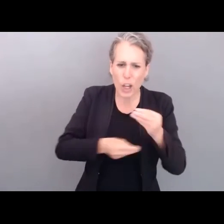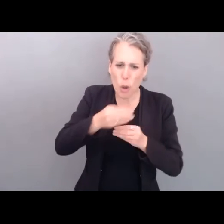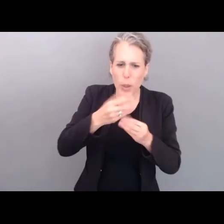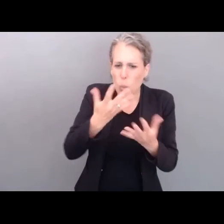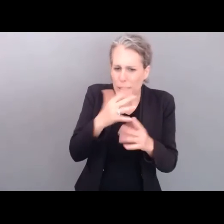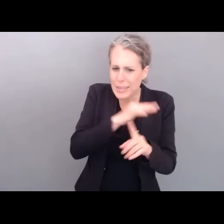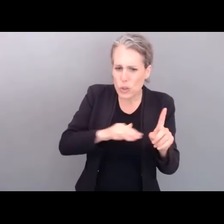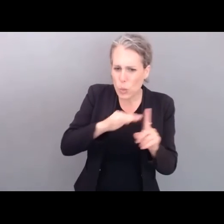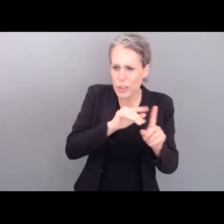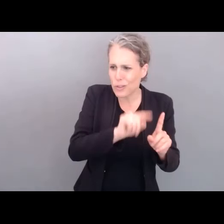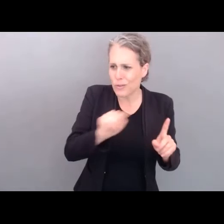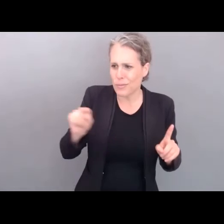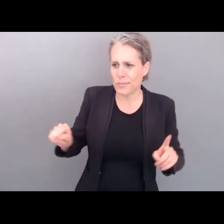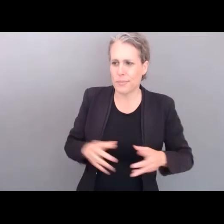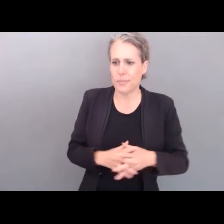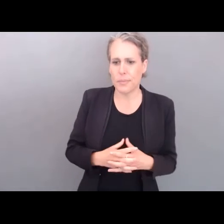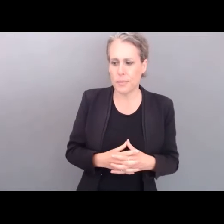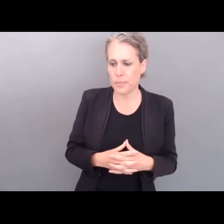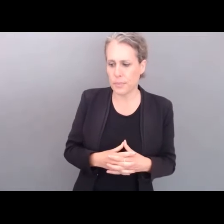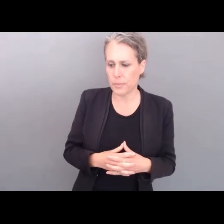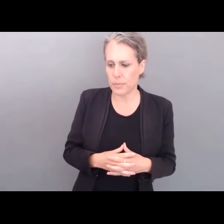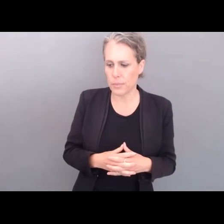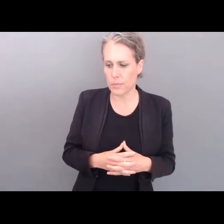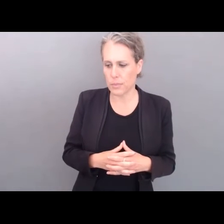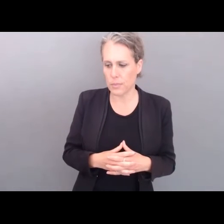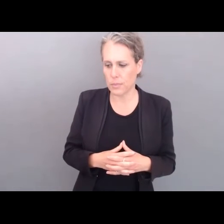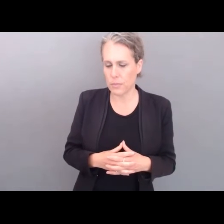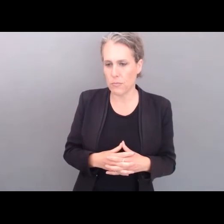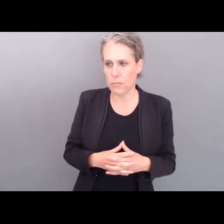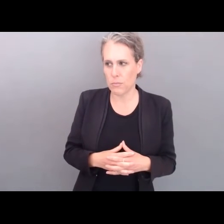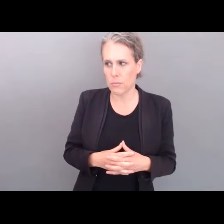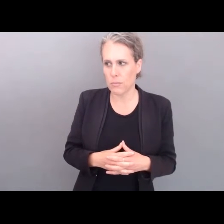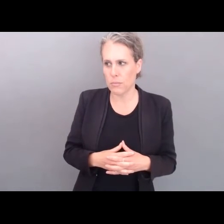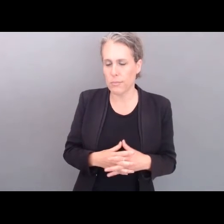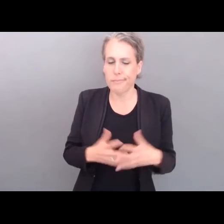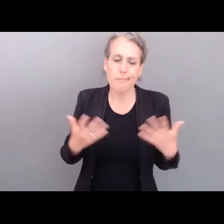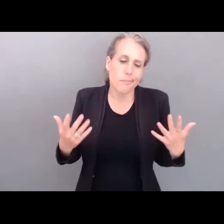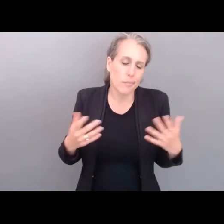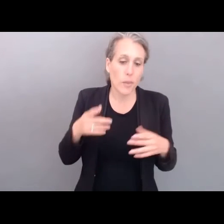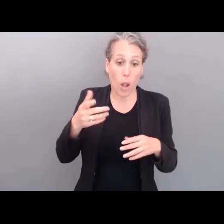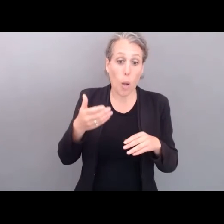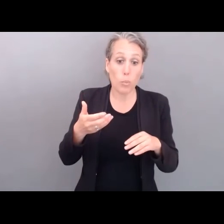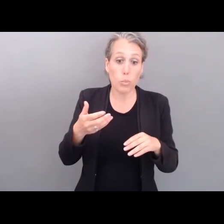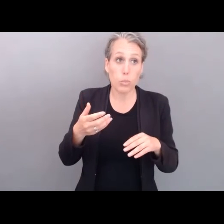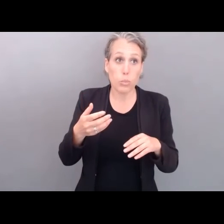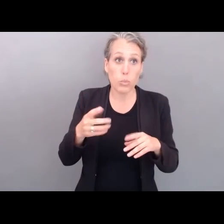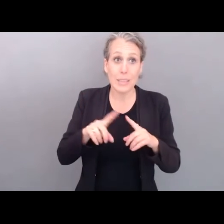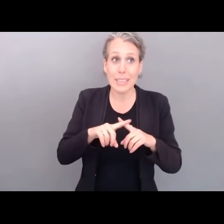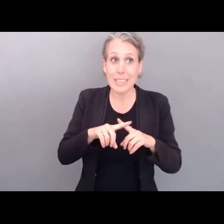Y también hemos tratado de considerar la condición económica de las personas que entrevistamos como, eh, también se consideraron las diferentes profesiones.